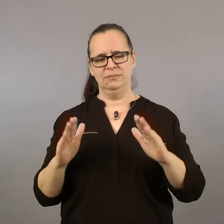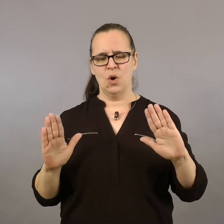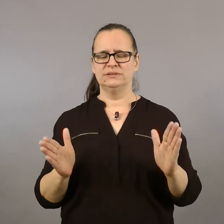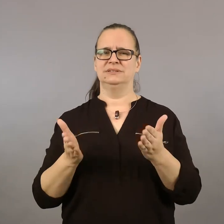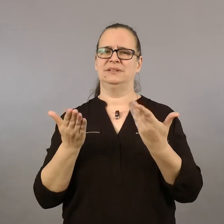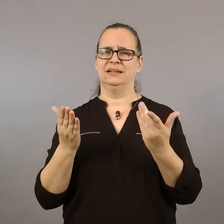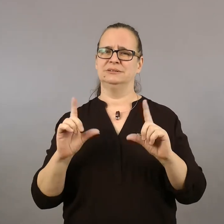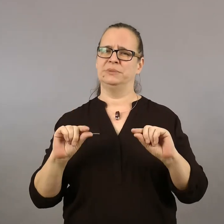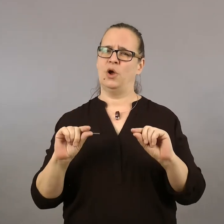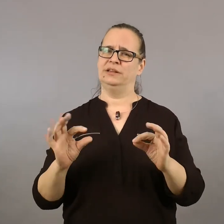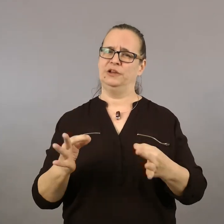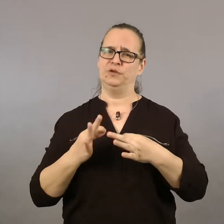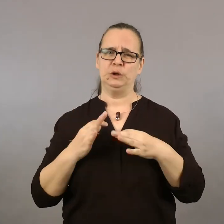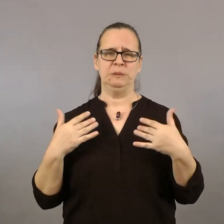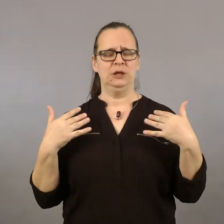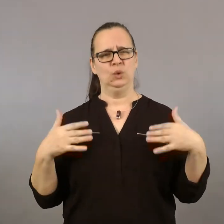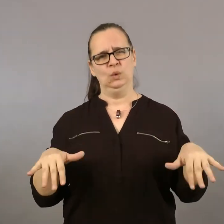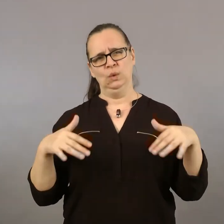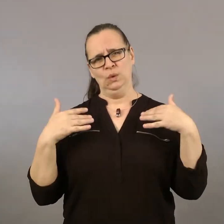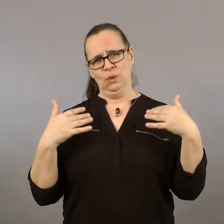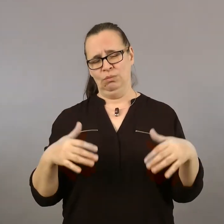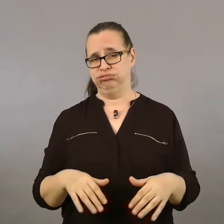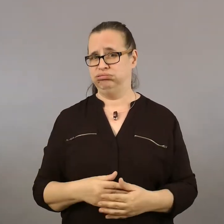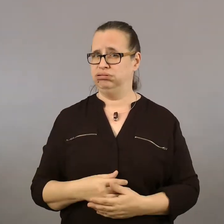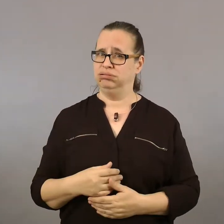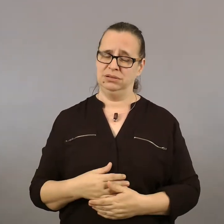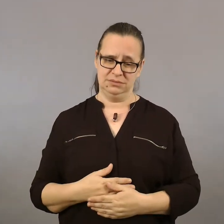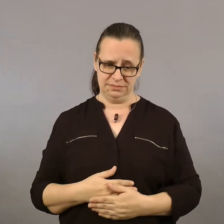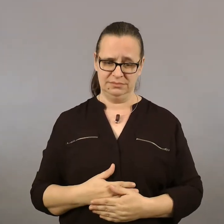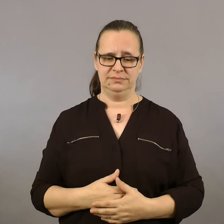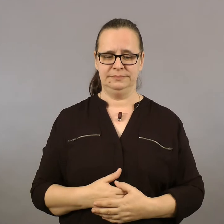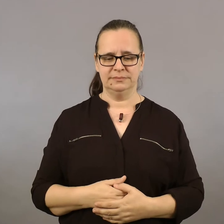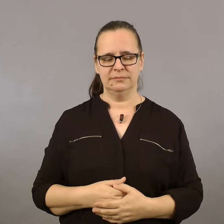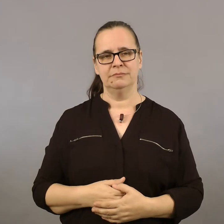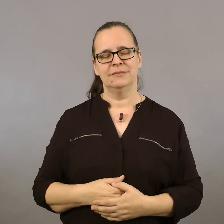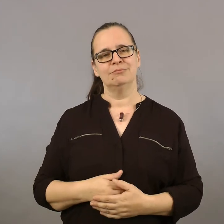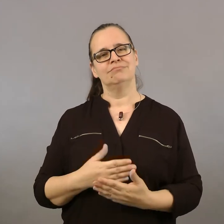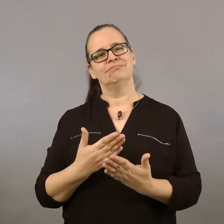Ostern ist für mich persönlich soo wichtig